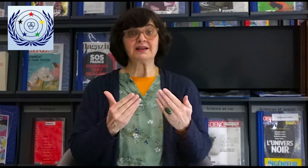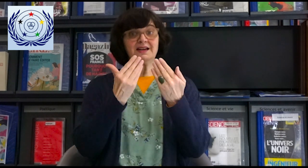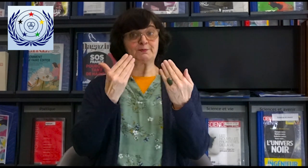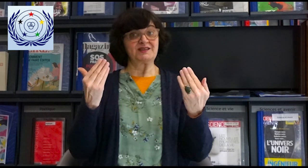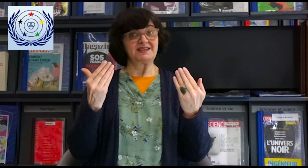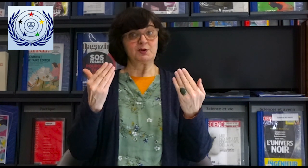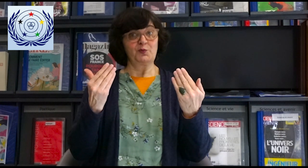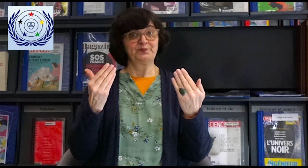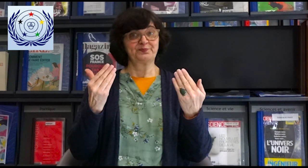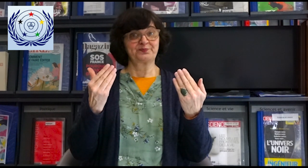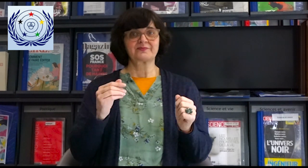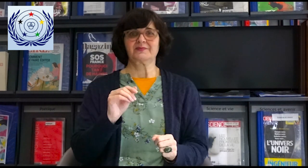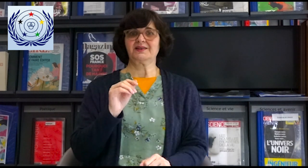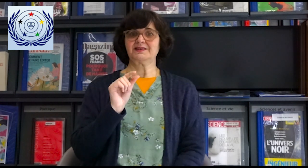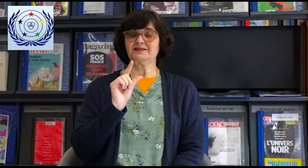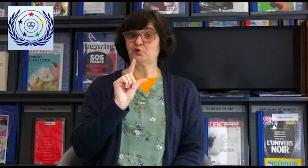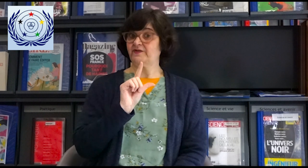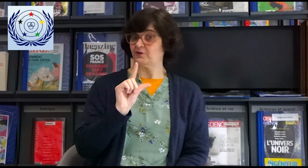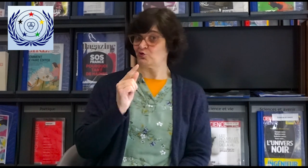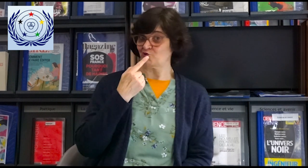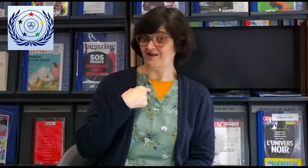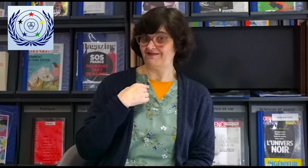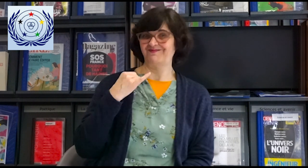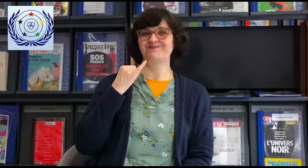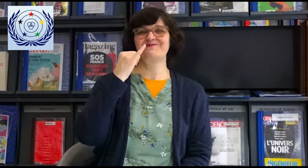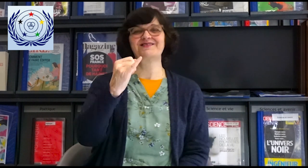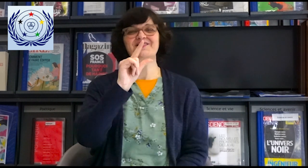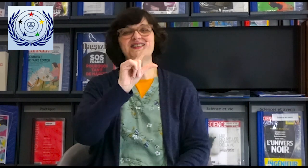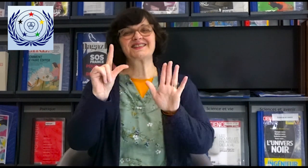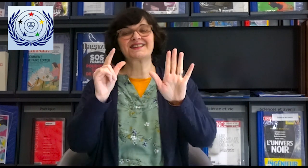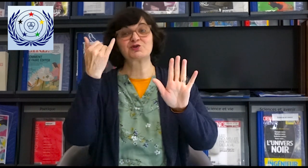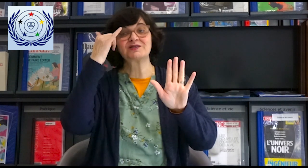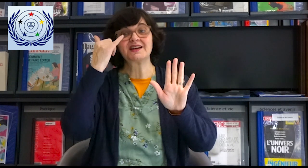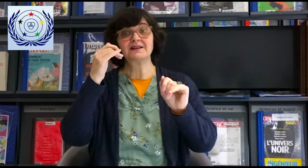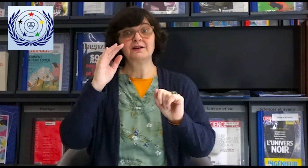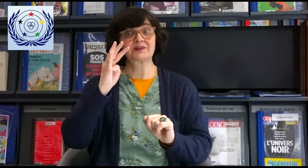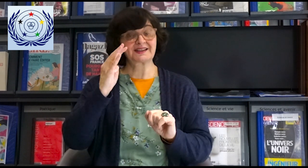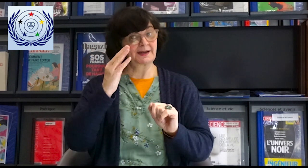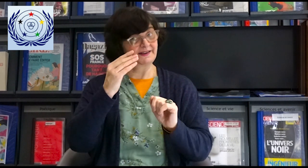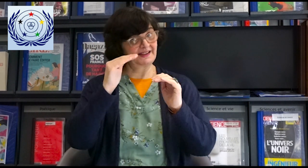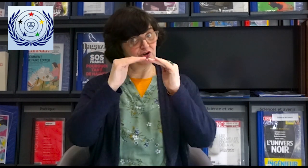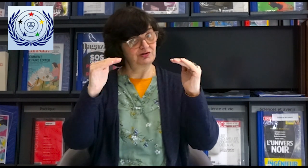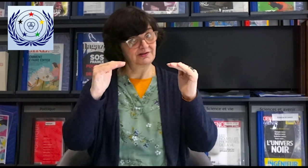Exposition du 22 juin au 27 juillet au 4e étage.